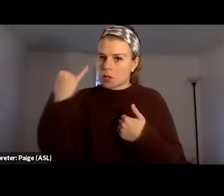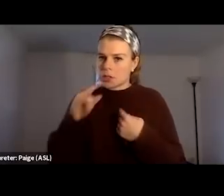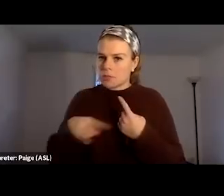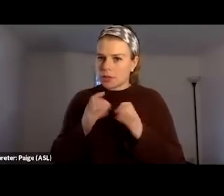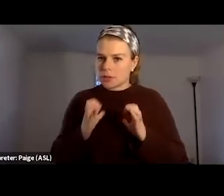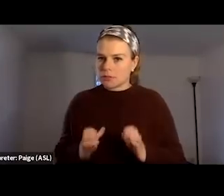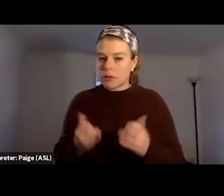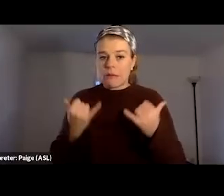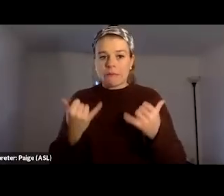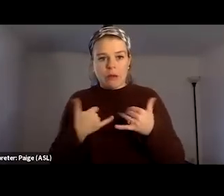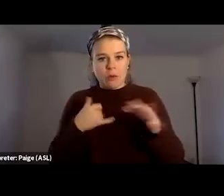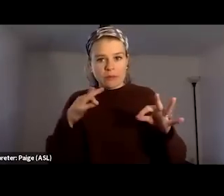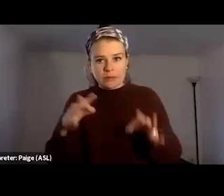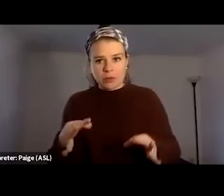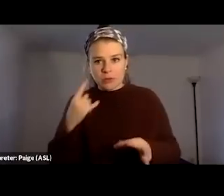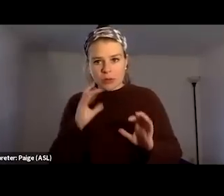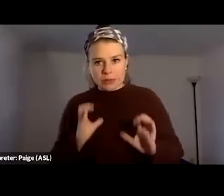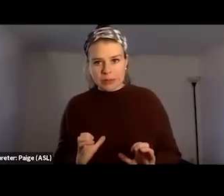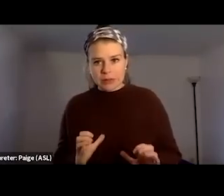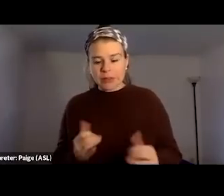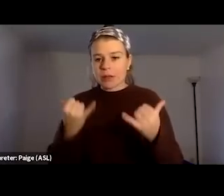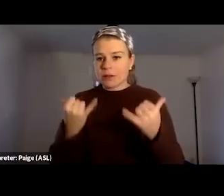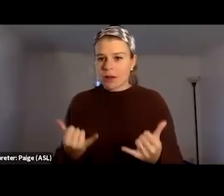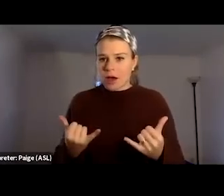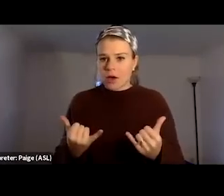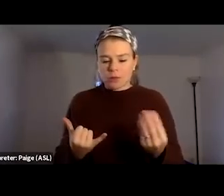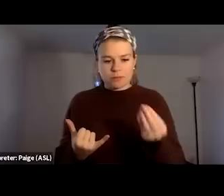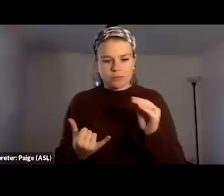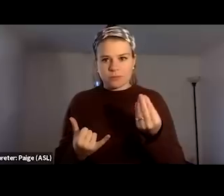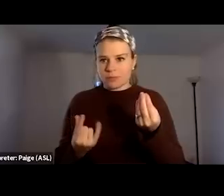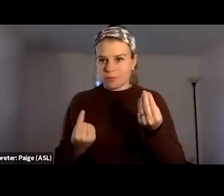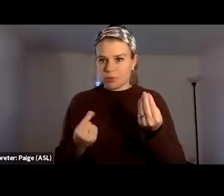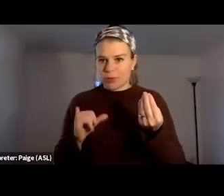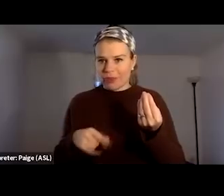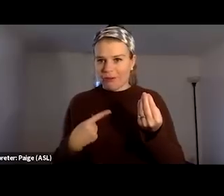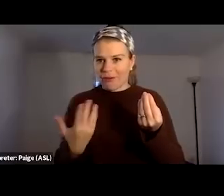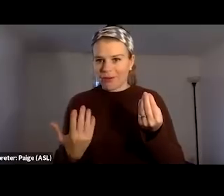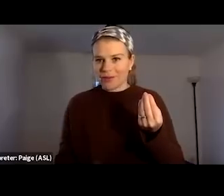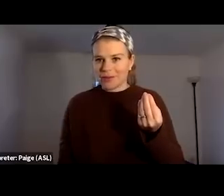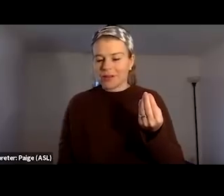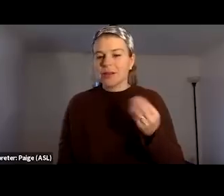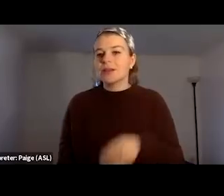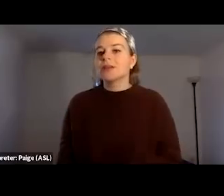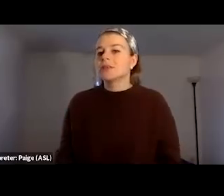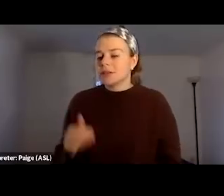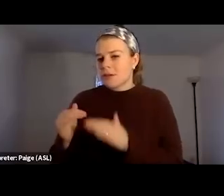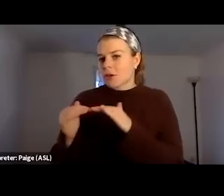luego teníamos una definición de ciudadanía y ahora teníamos que hacer algo con ella. Resultó que una colega, la Dra. Madeline Baranoski